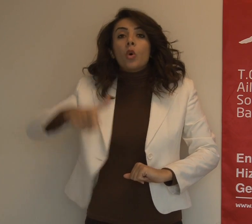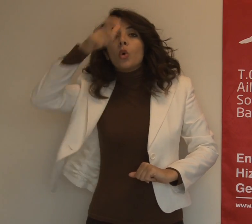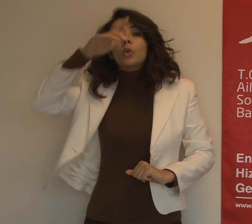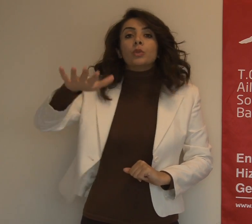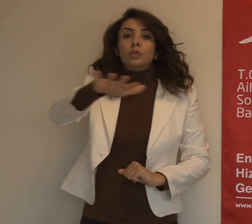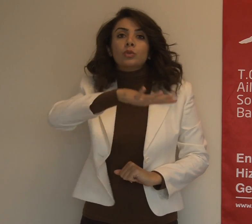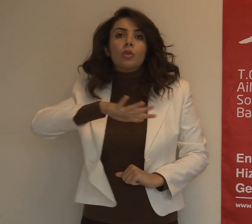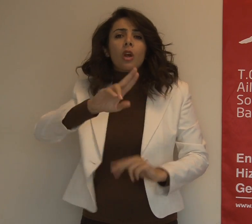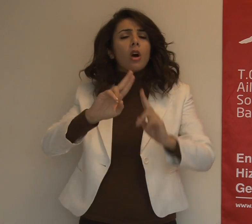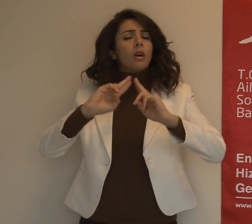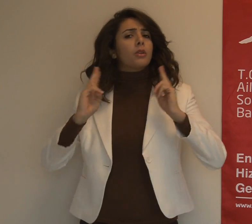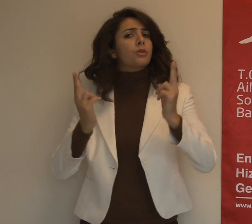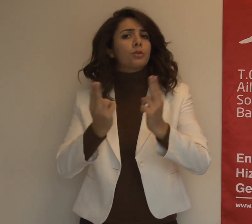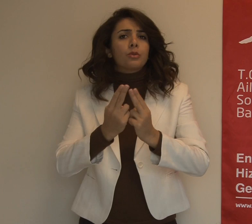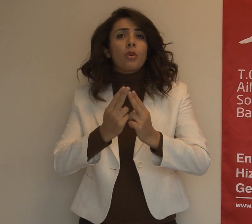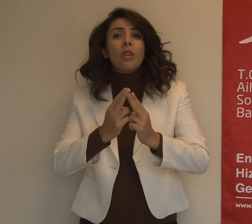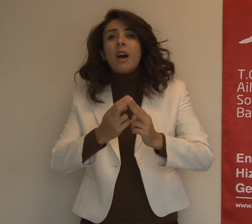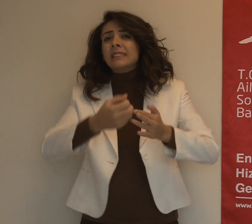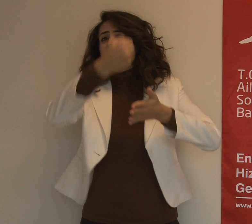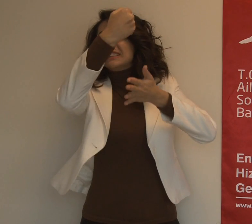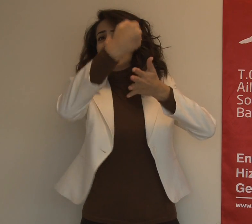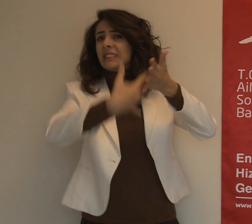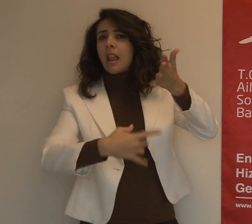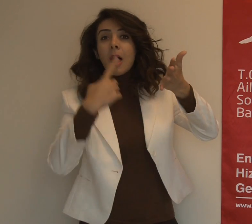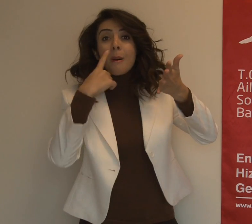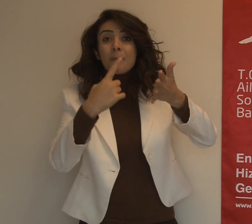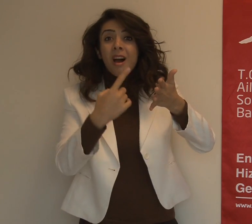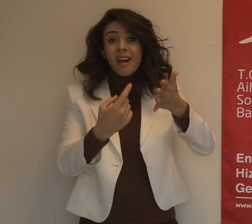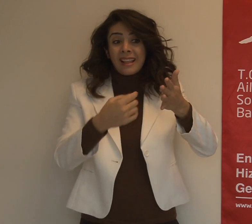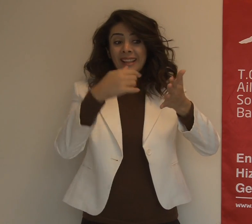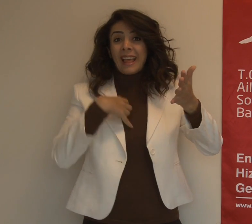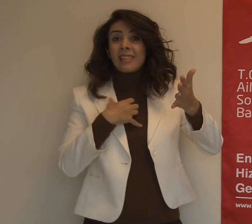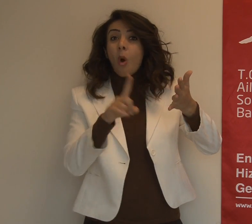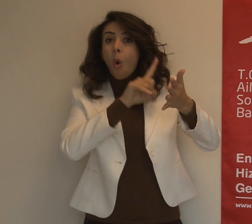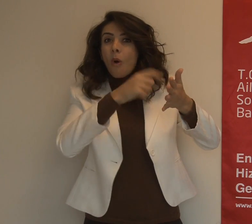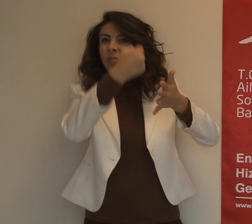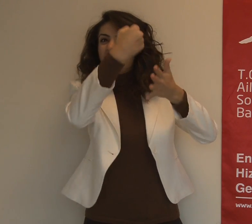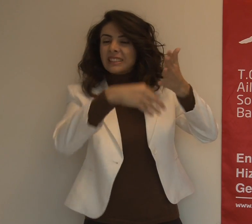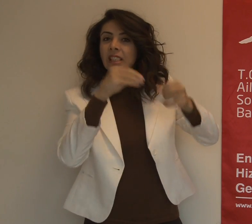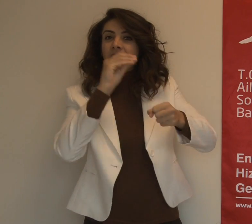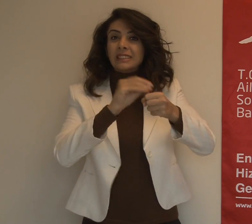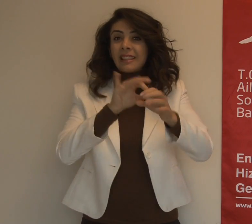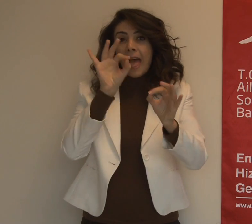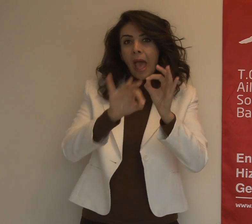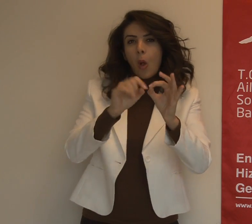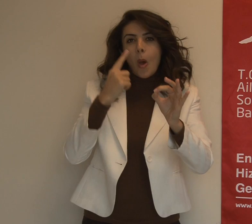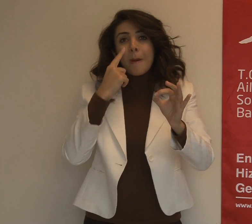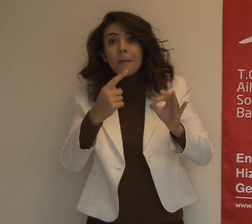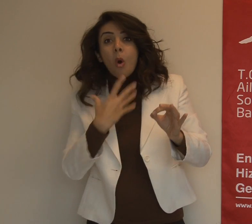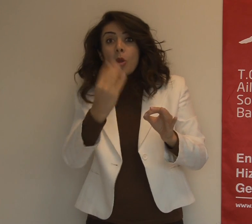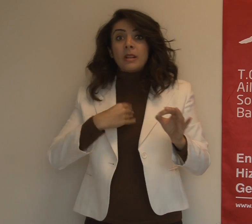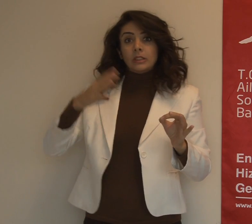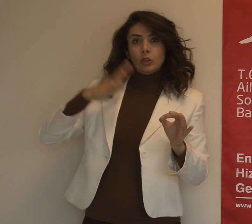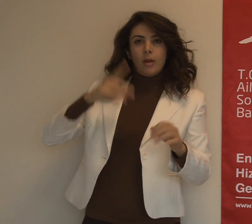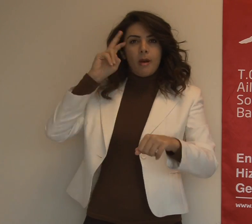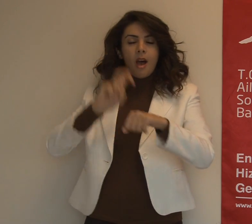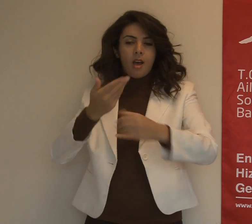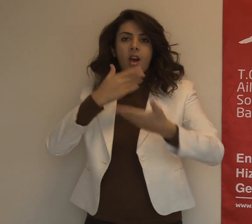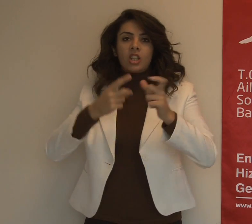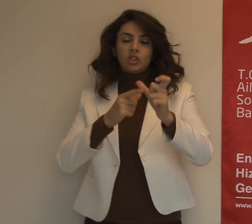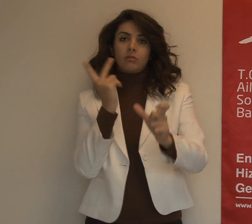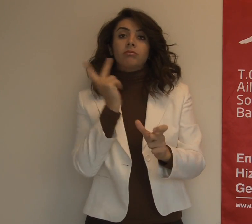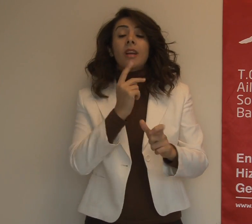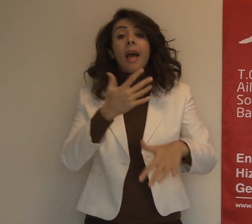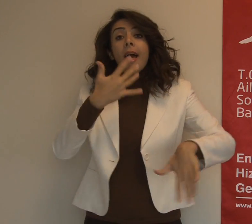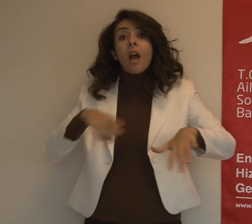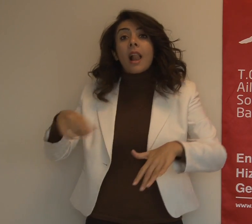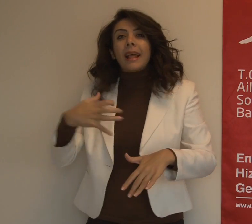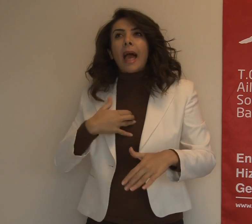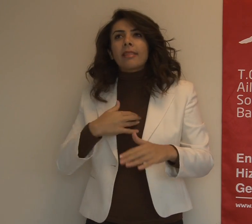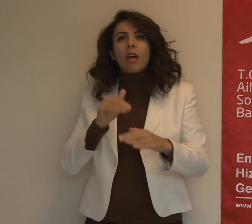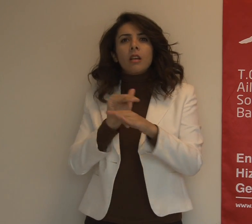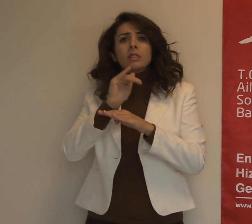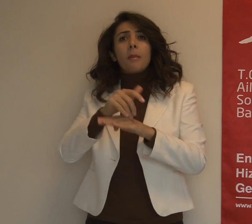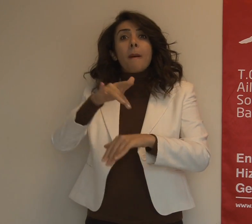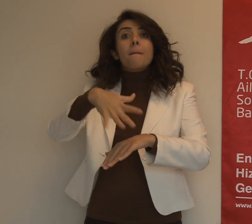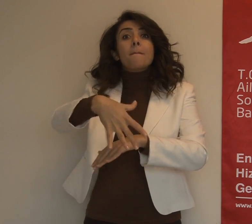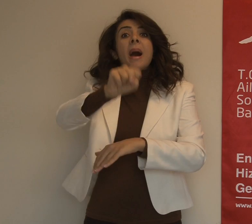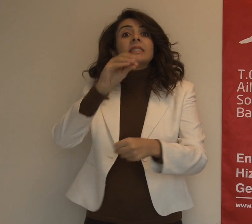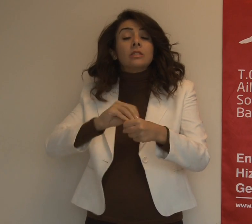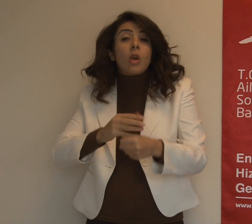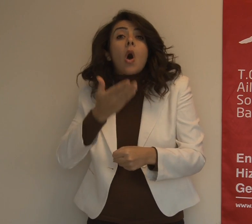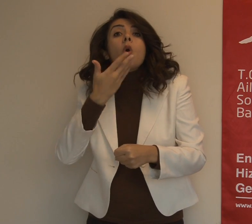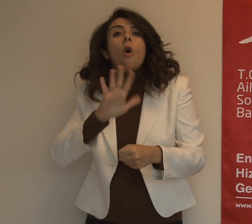Türkiye'nin, dünyanın 10 büyük ekonomisinden biri olma hedefini anımsatan Bakan Şahin, engellisini merkezine almayan,